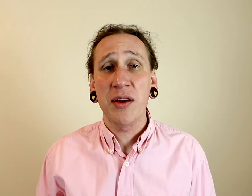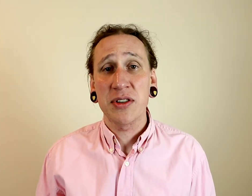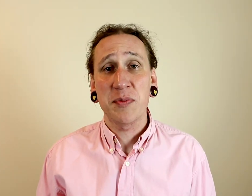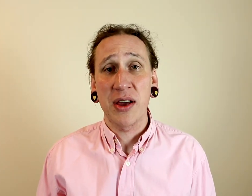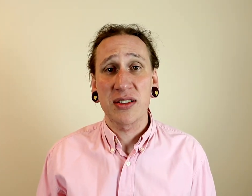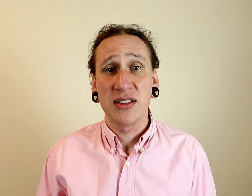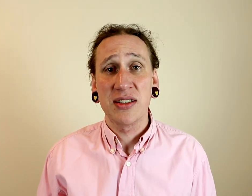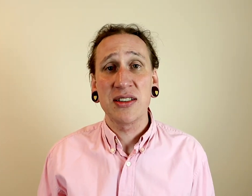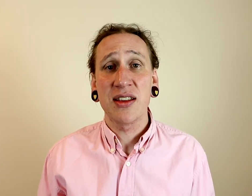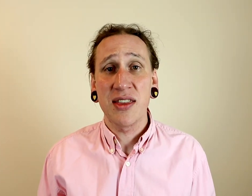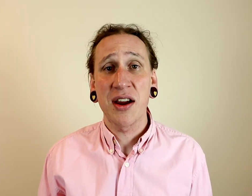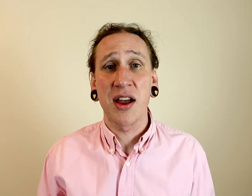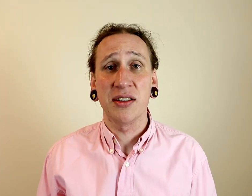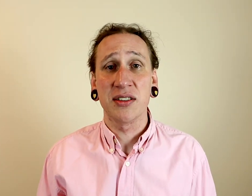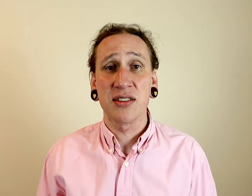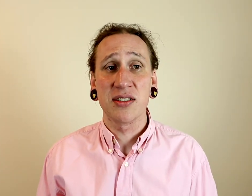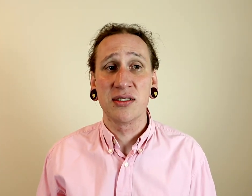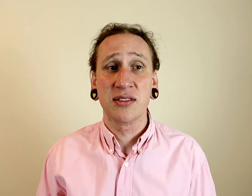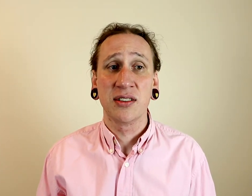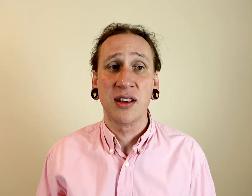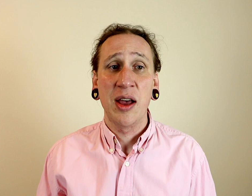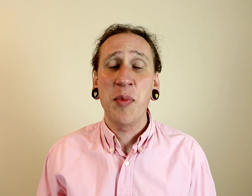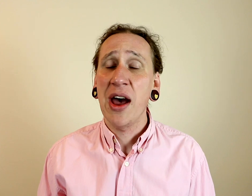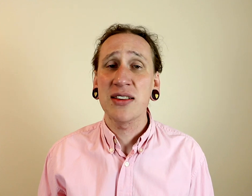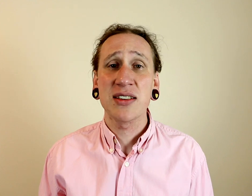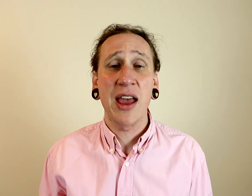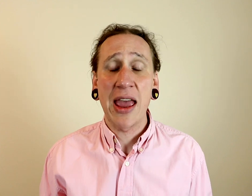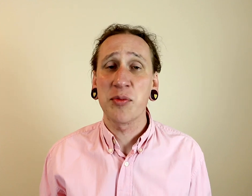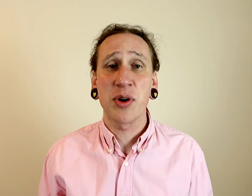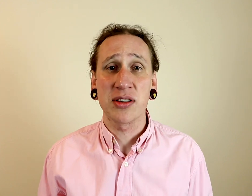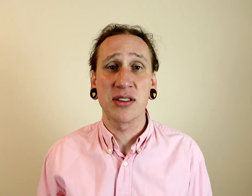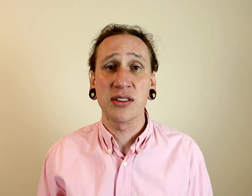Respetamos a nuestros mayores, pasados y presentes.